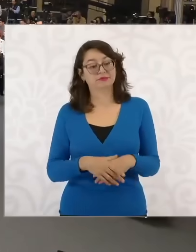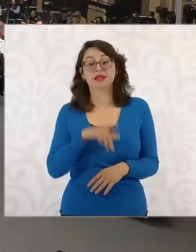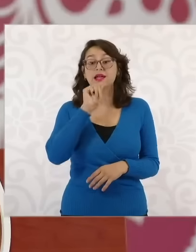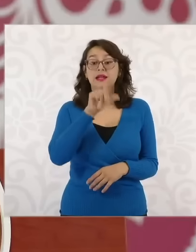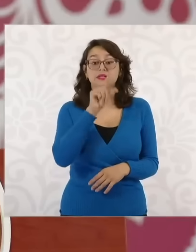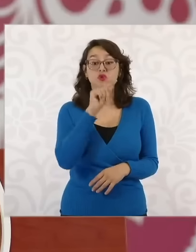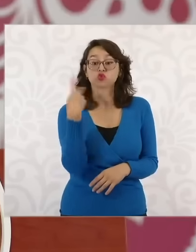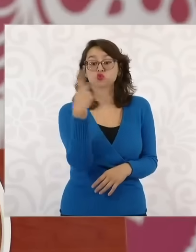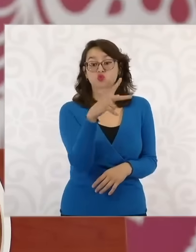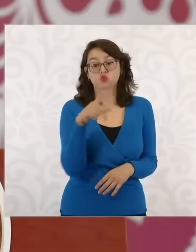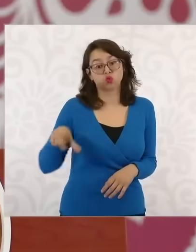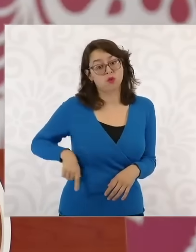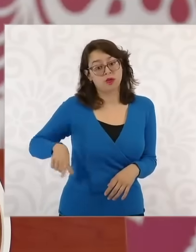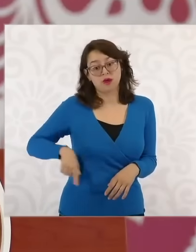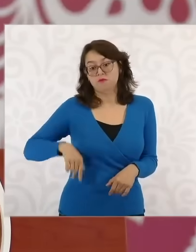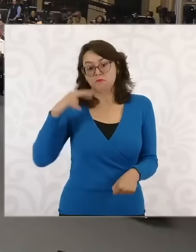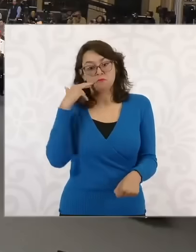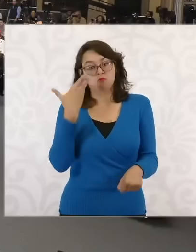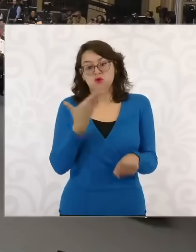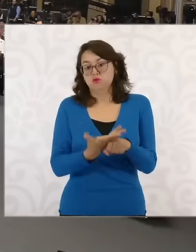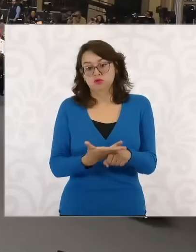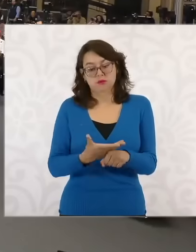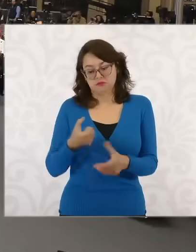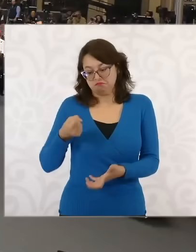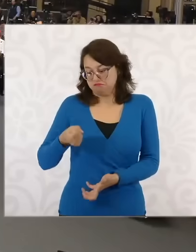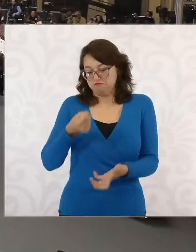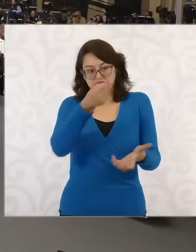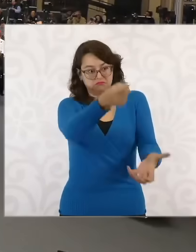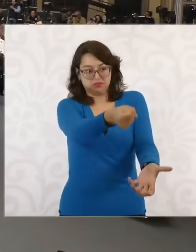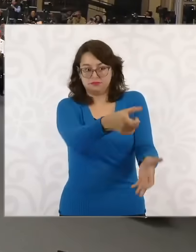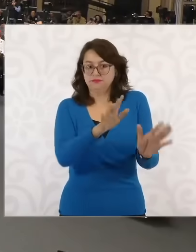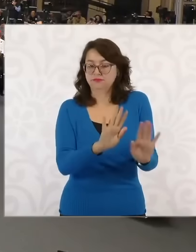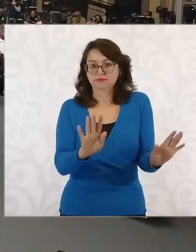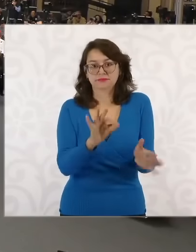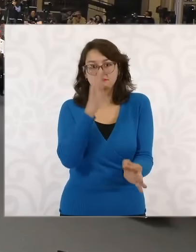corresponde al Estado de Jalisco, al gobierno del estado, perdón. Sí.